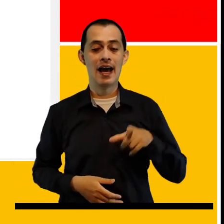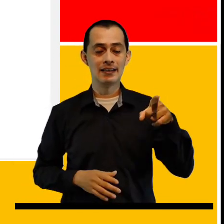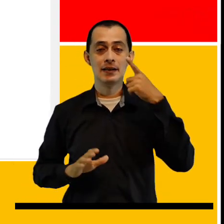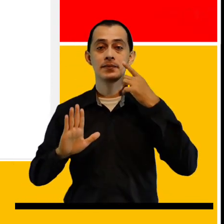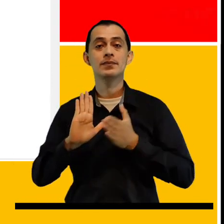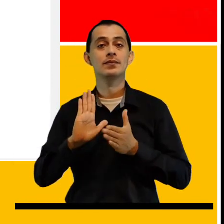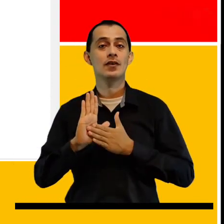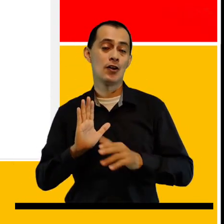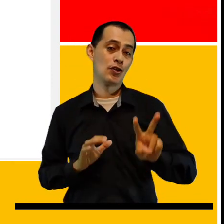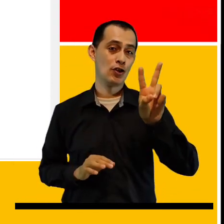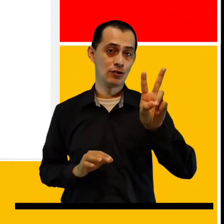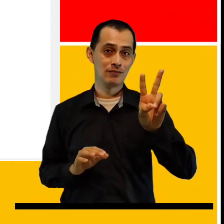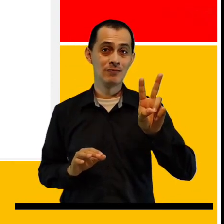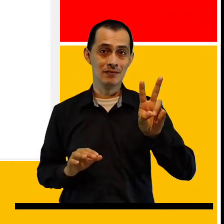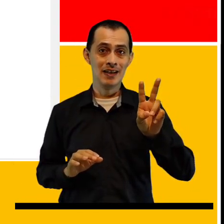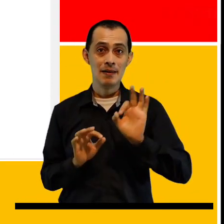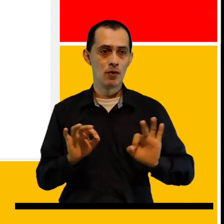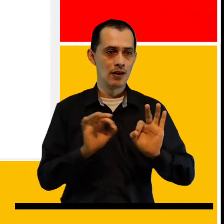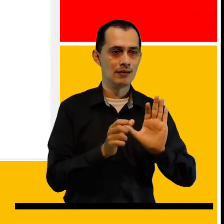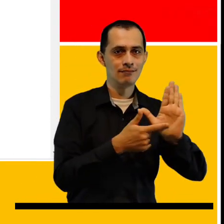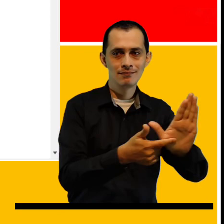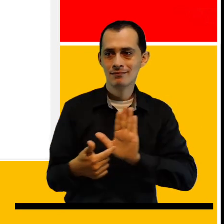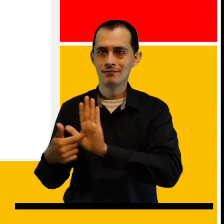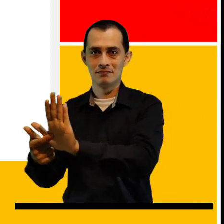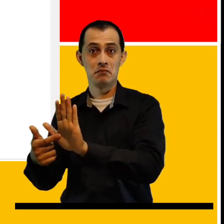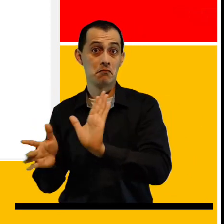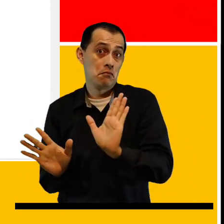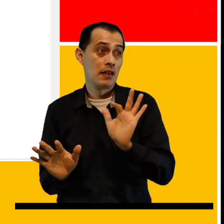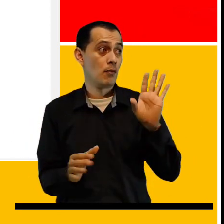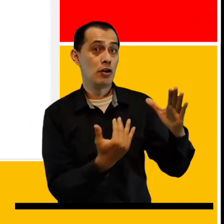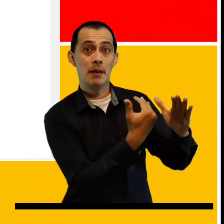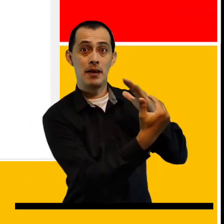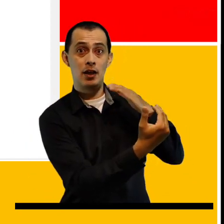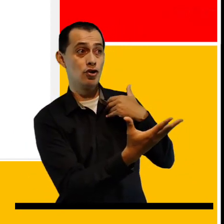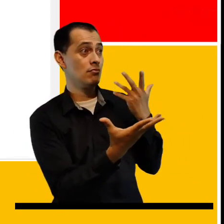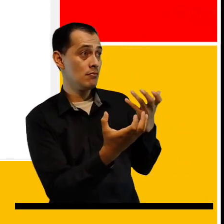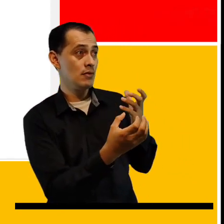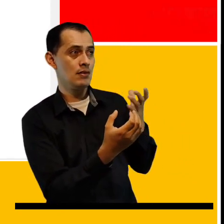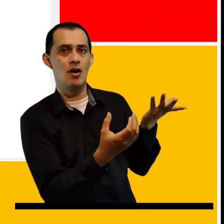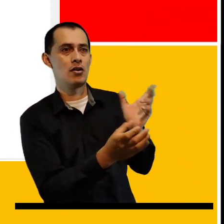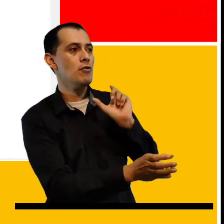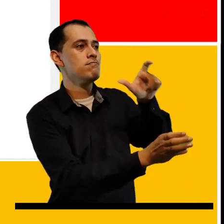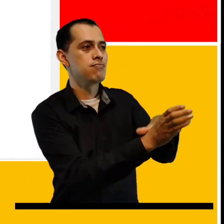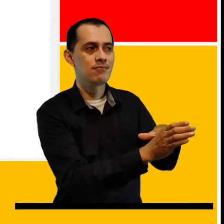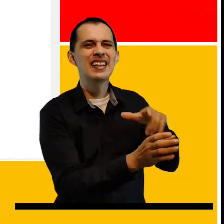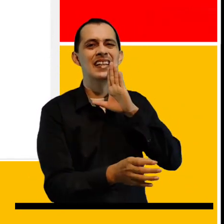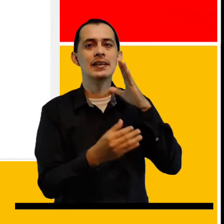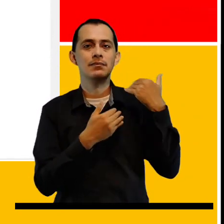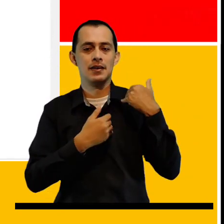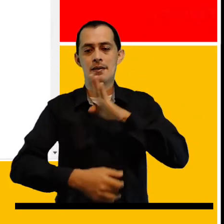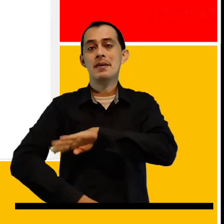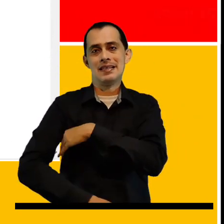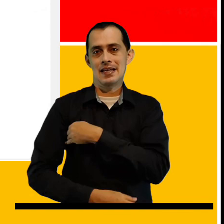para tener presente en cualquier proceso que esté mediado por Min. Ciencias, de alguna